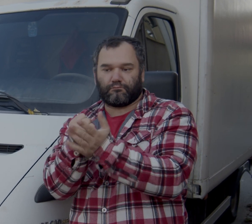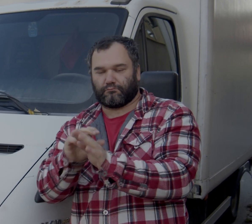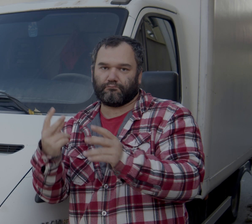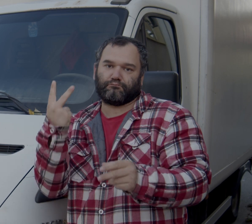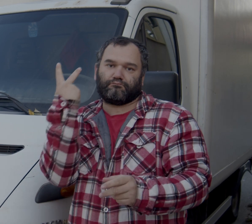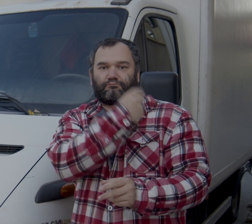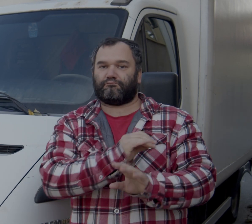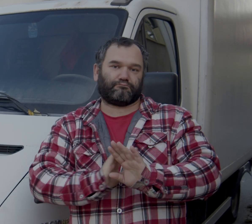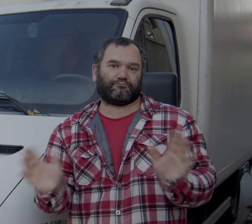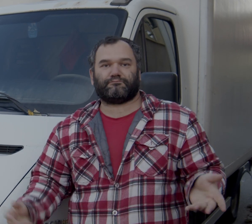nechám potvrdiť pečiatkou. A odídem.